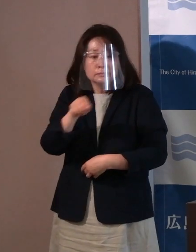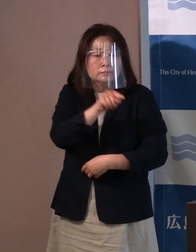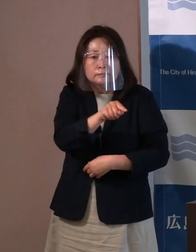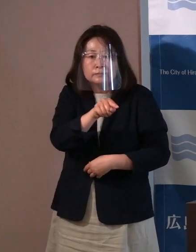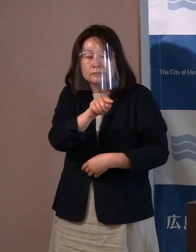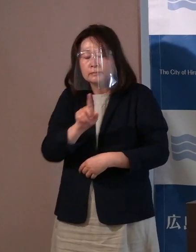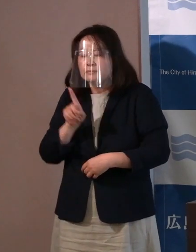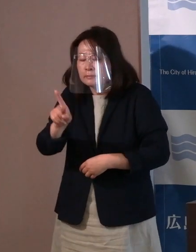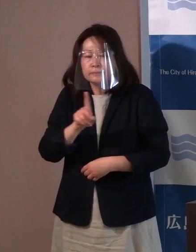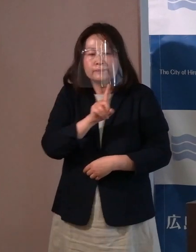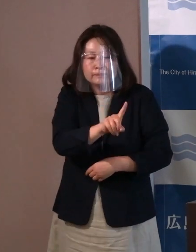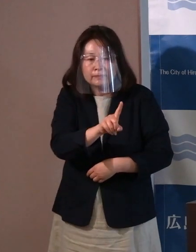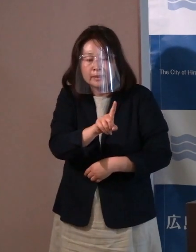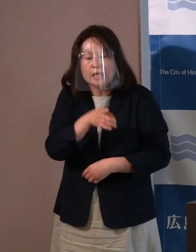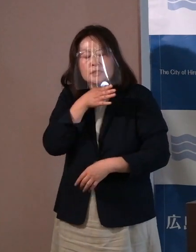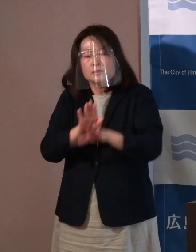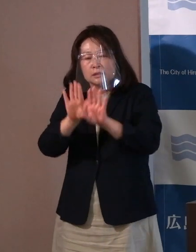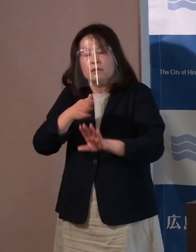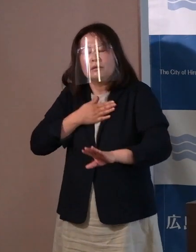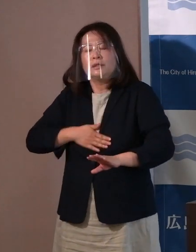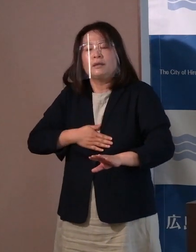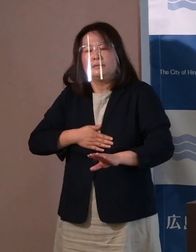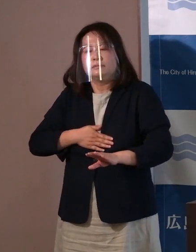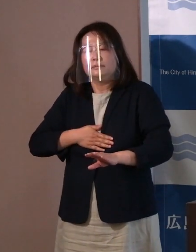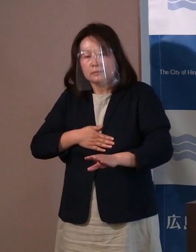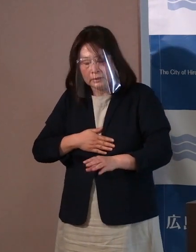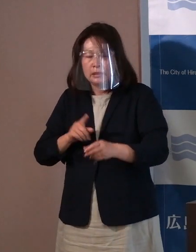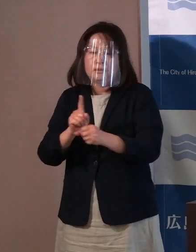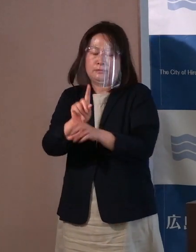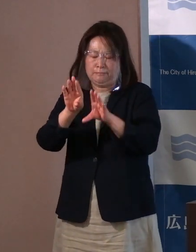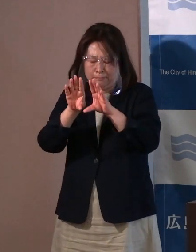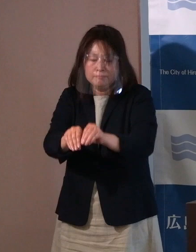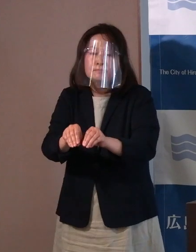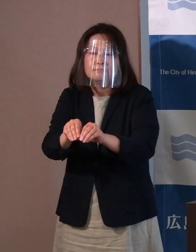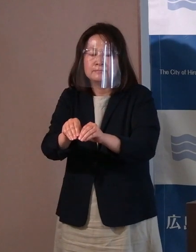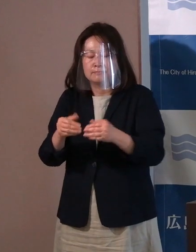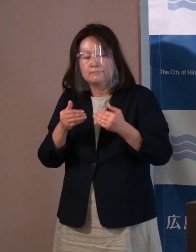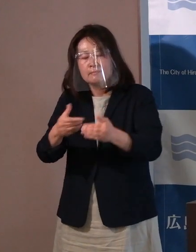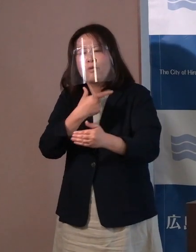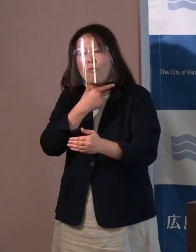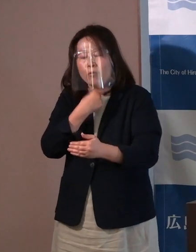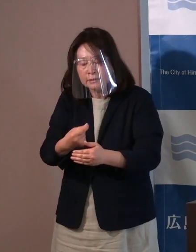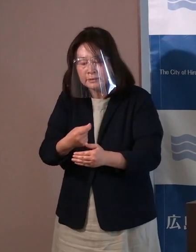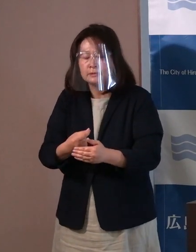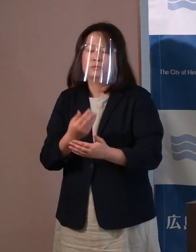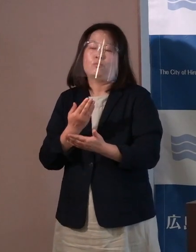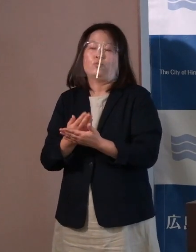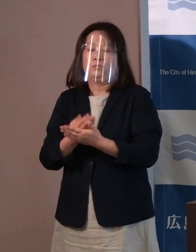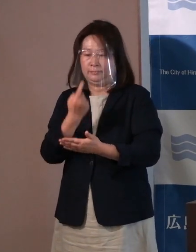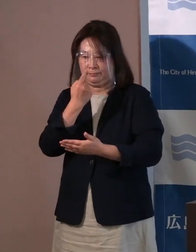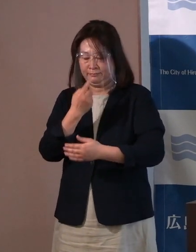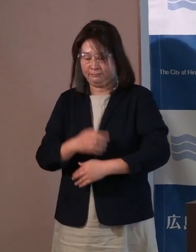核軍縮を進展させて ほしいといったように求めております｡